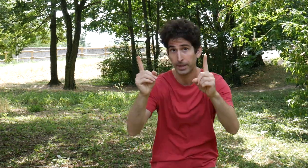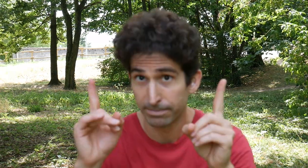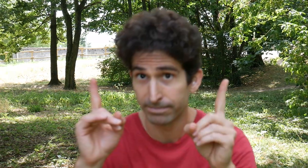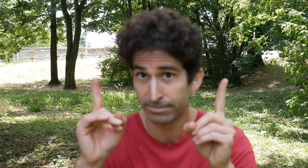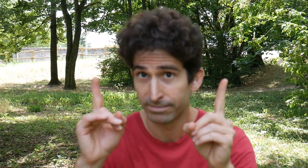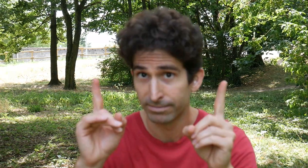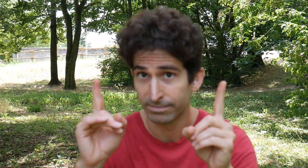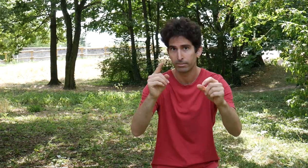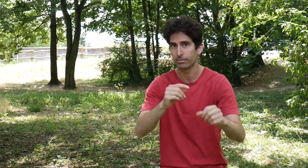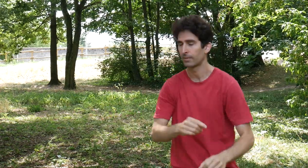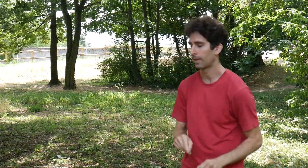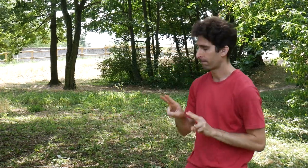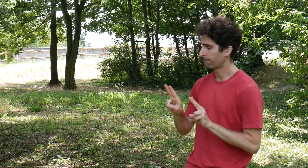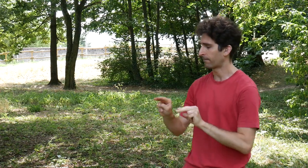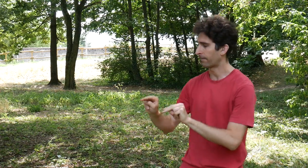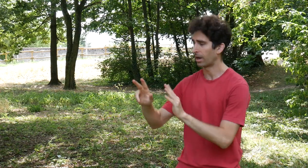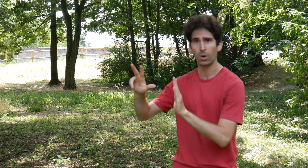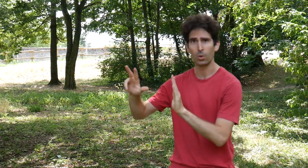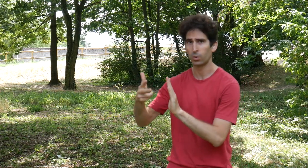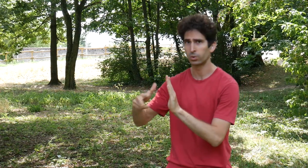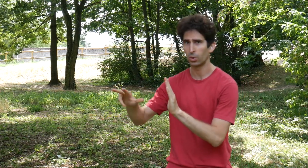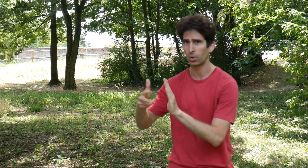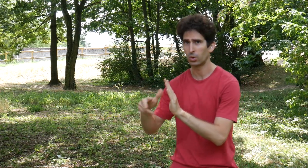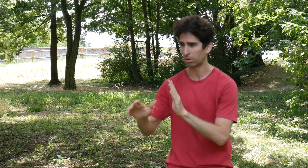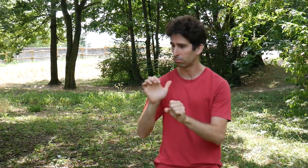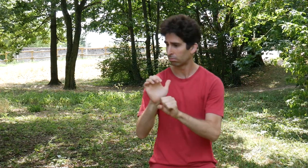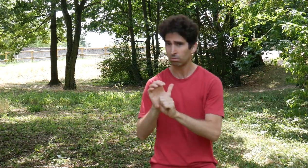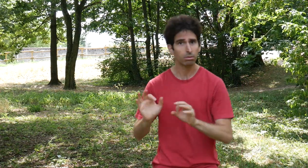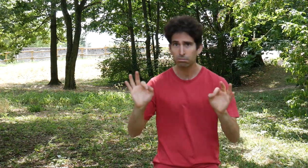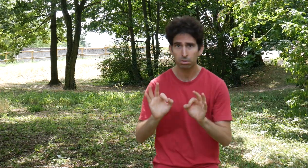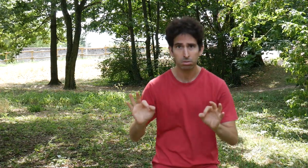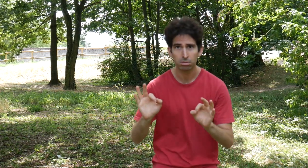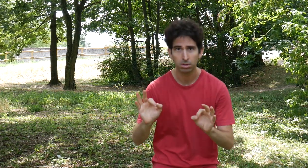Mais ! Quand arrive l'automne et si toujours pas de coît ?